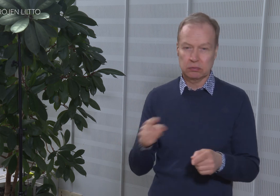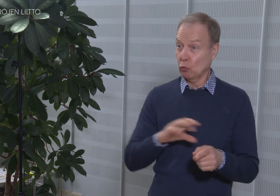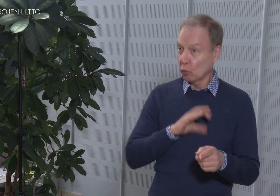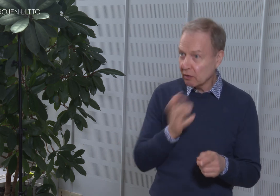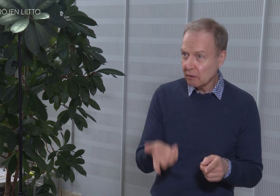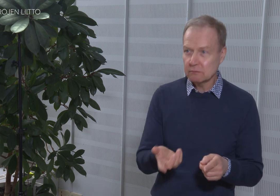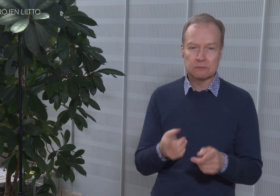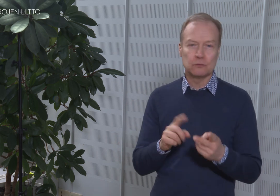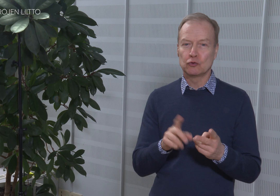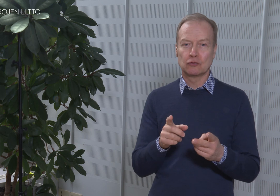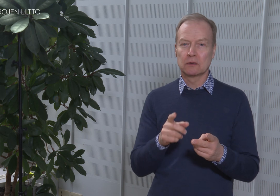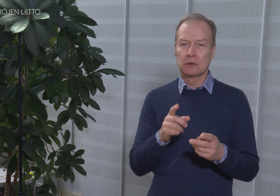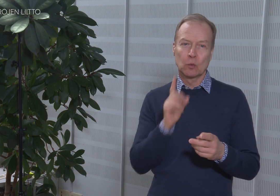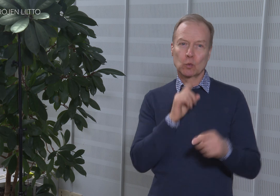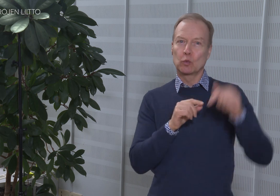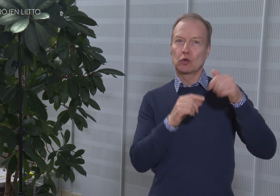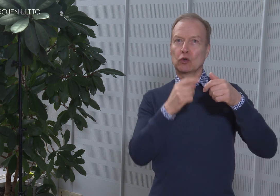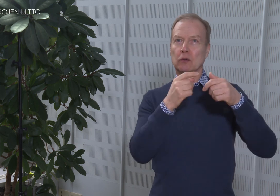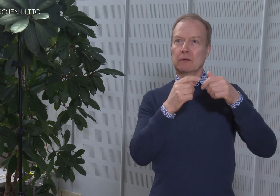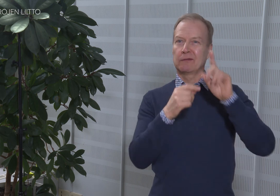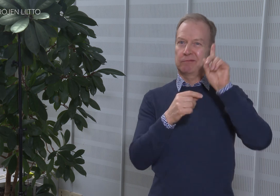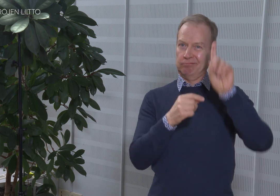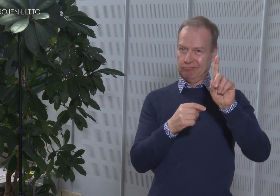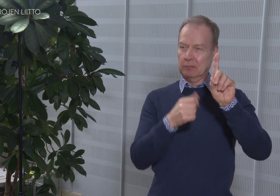vaan siihen kuuluvat muiden muassa codat, -